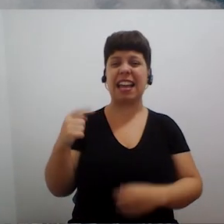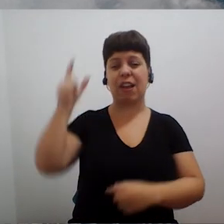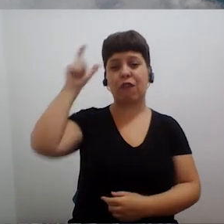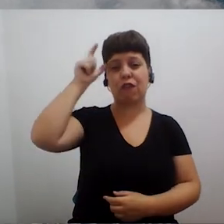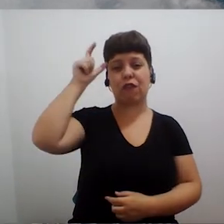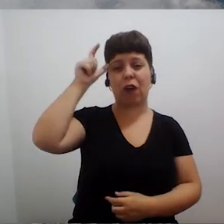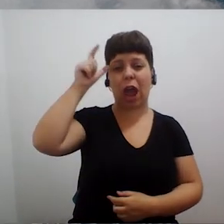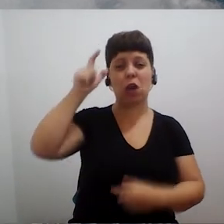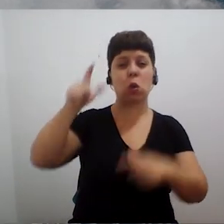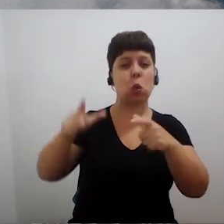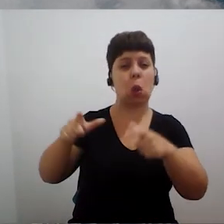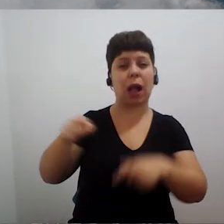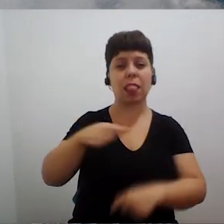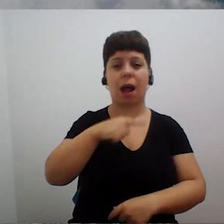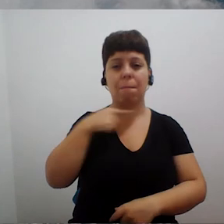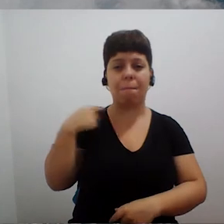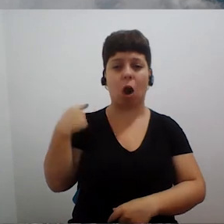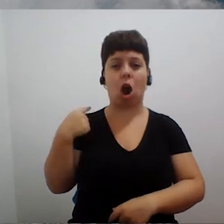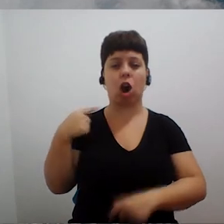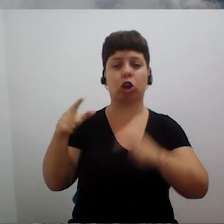torna-se fronteira entre o bem e o mal